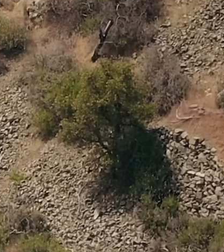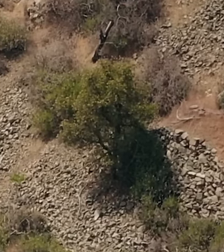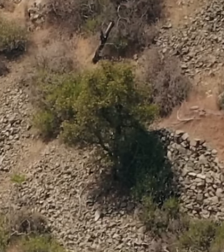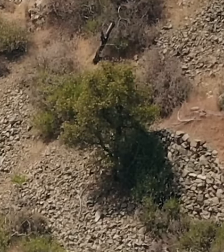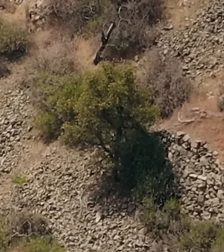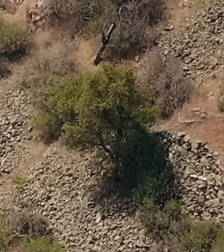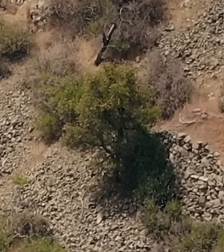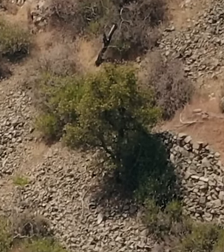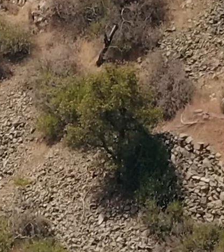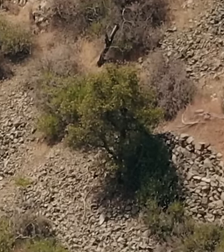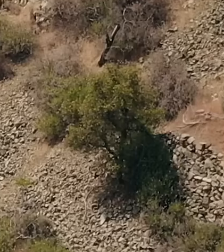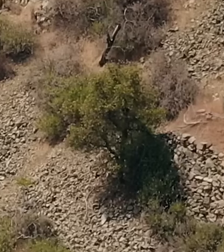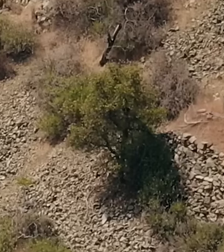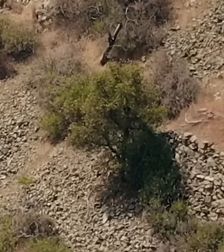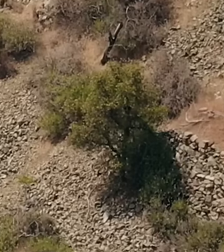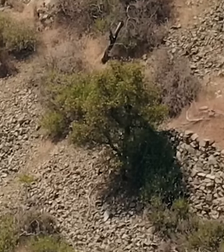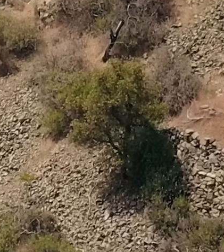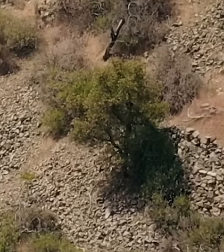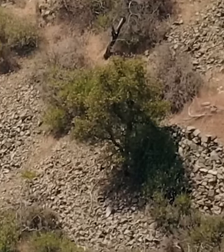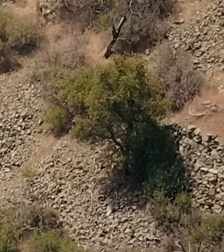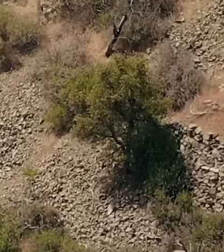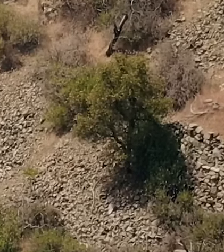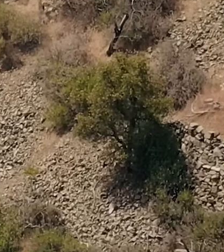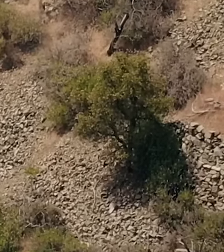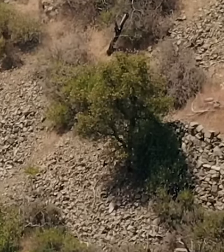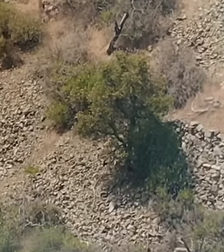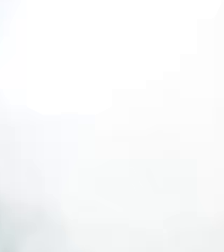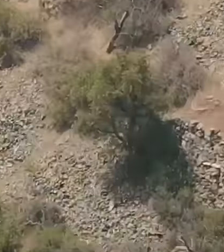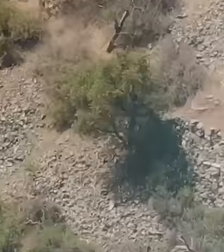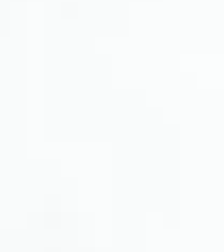realidad no tiene punto de comparación con los oscuros tiempos de los gobiernos del